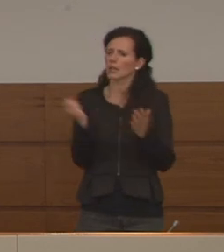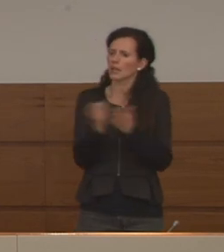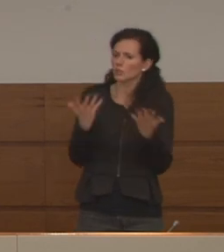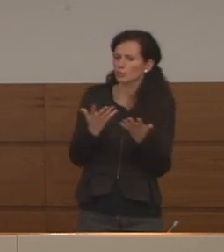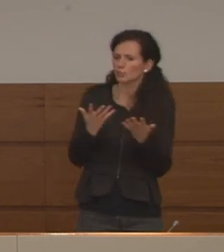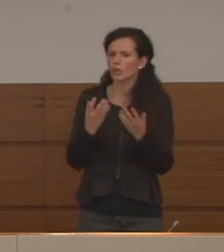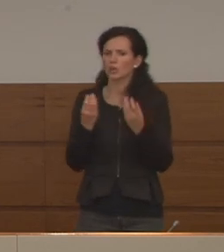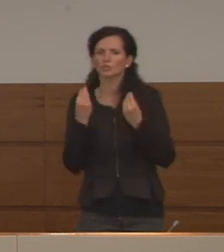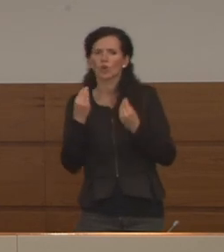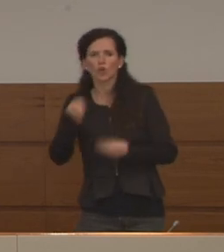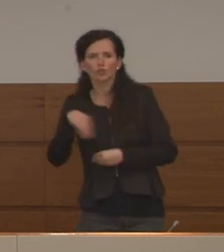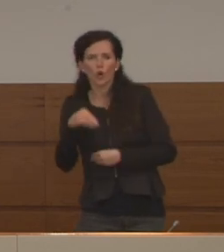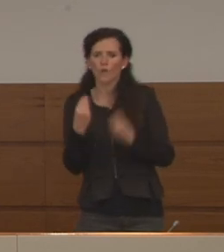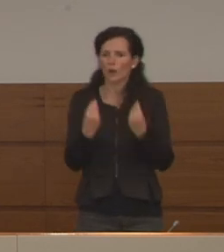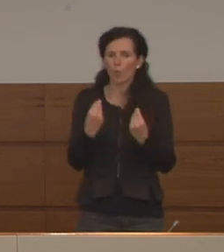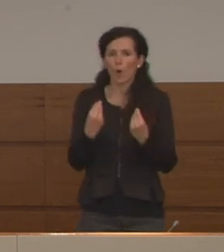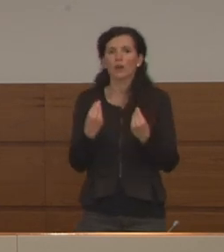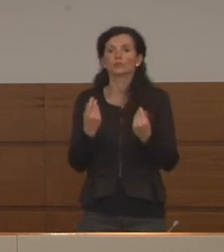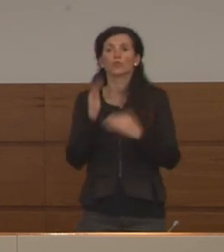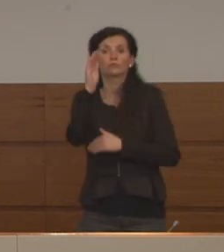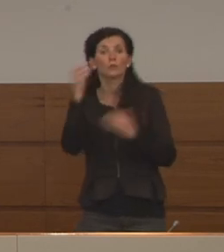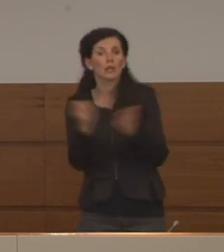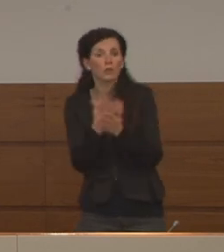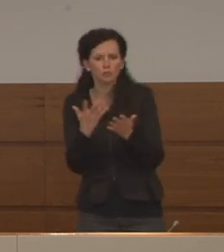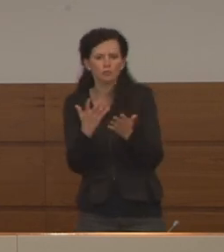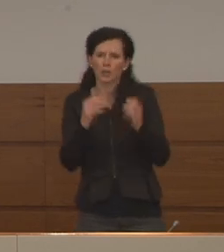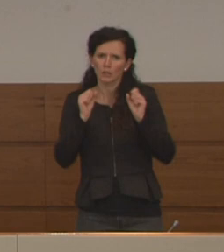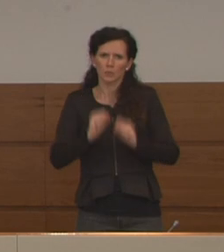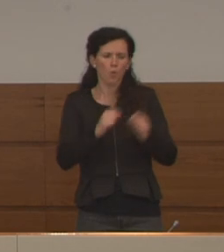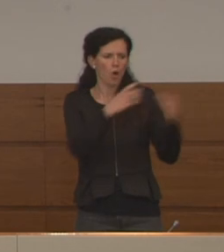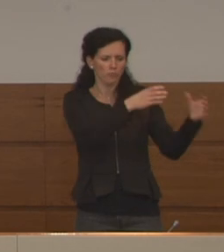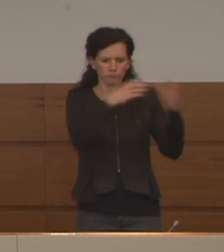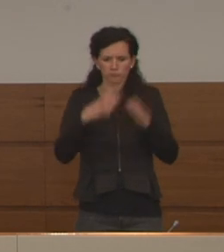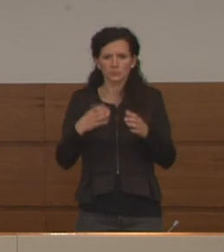che cosa accadrà. Questo succede tutti i giorni,